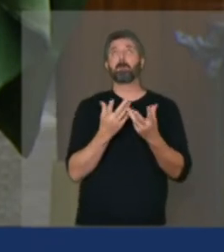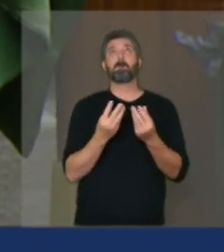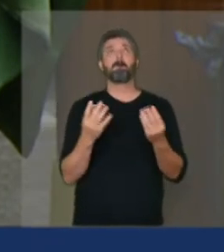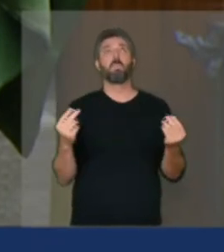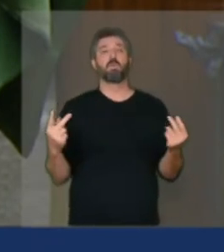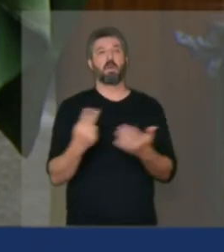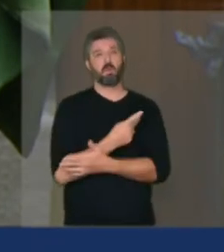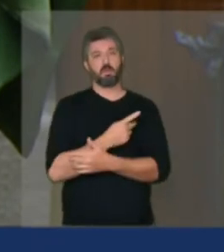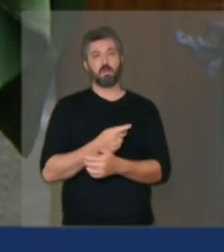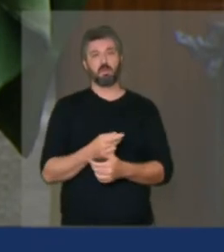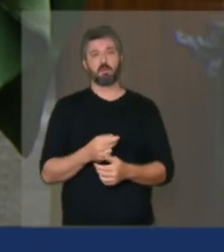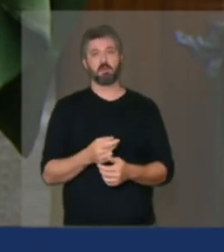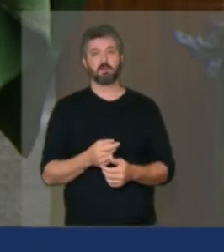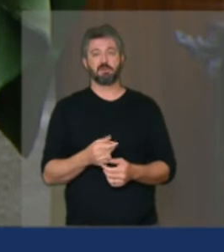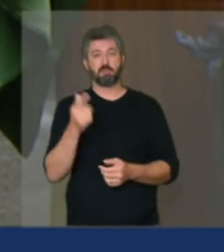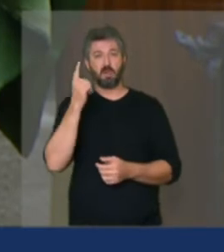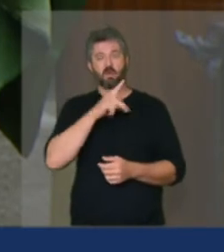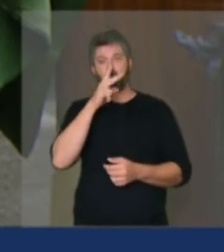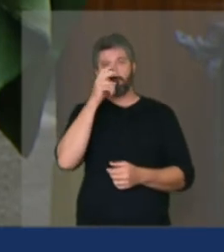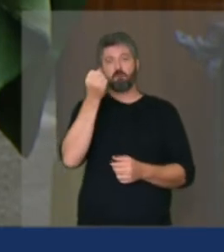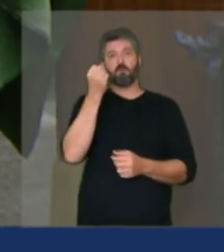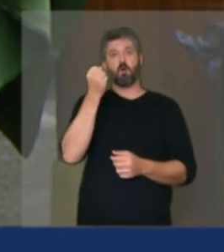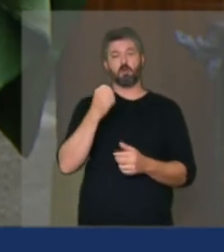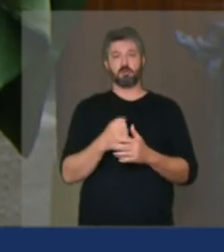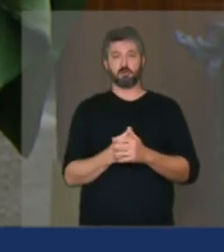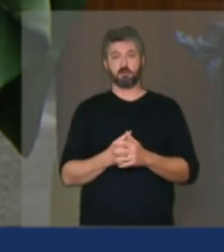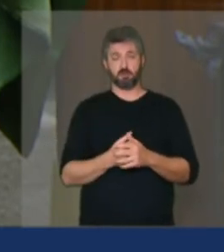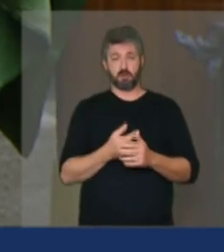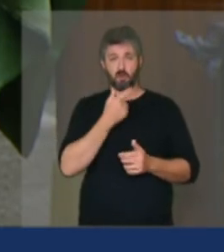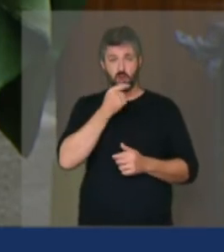SITUAÇÕES PARA NOS FORTALECER, ESSE JOVEM, INFELIZMENTE, COM TODO O ÓDIO QUE ELE RECEBEU NA INTERNET,